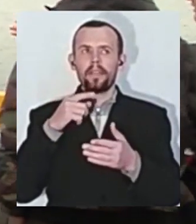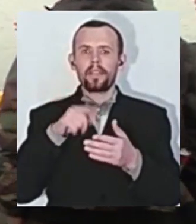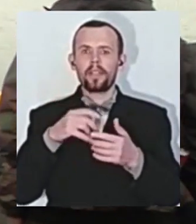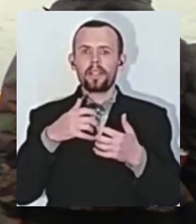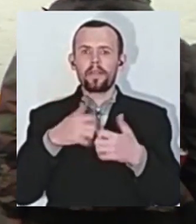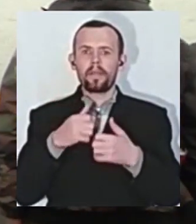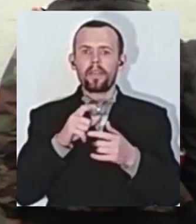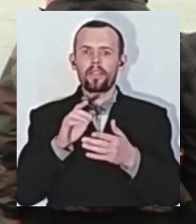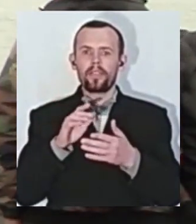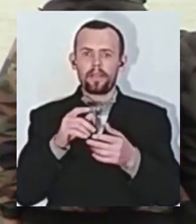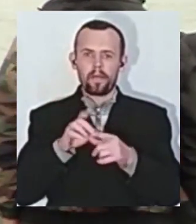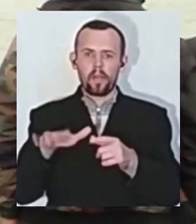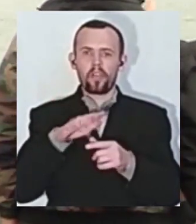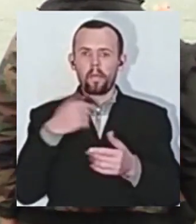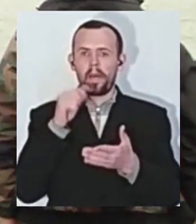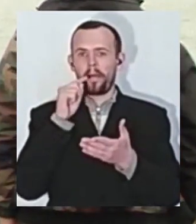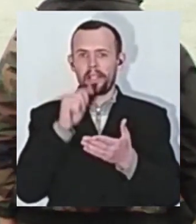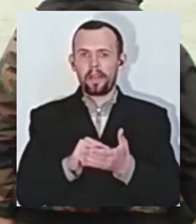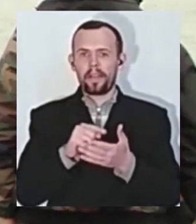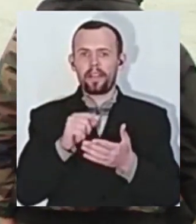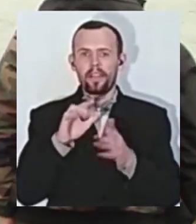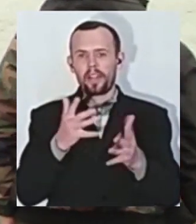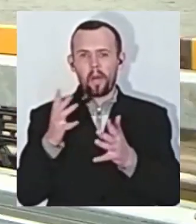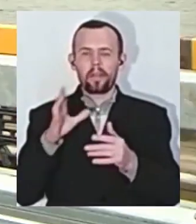щоб не потрапляла усіляка хімія в Хаджибейський лиман.